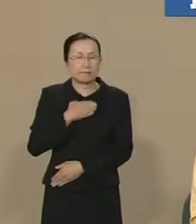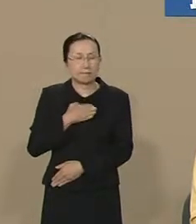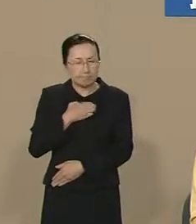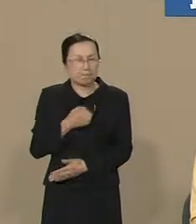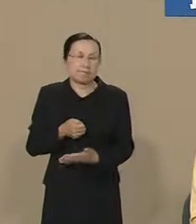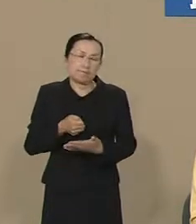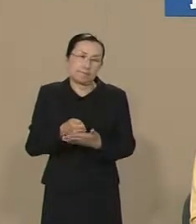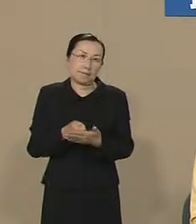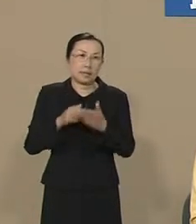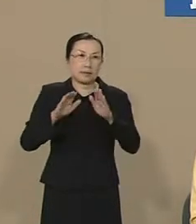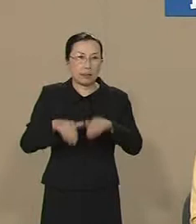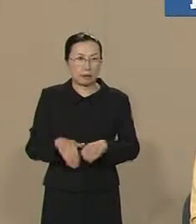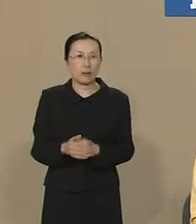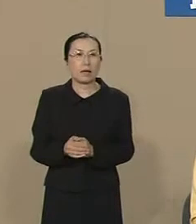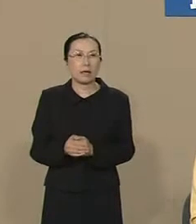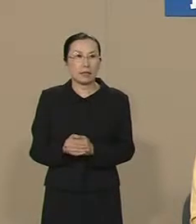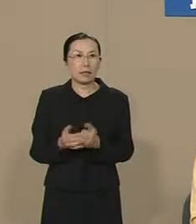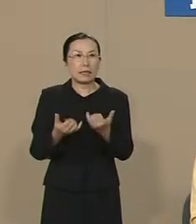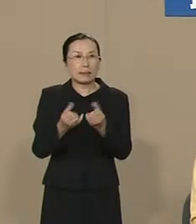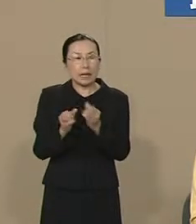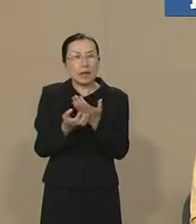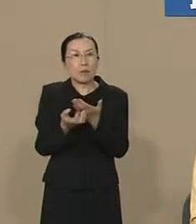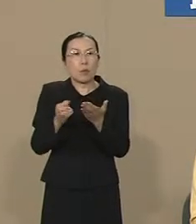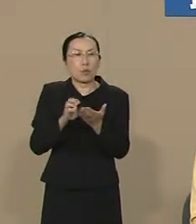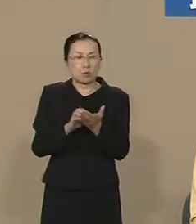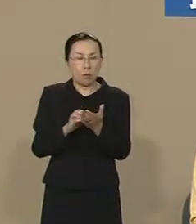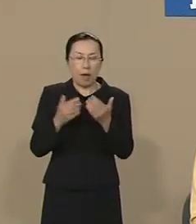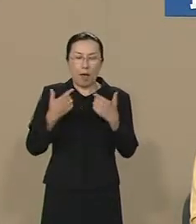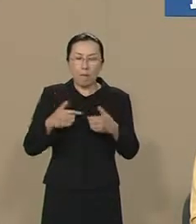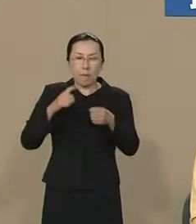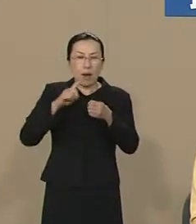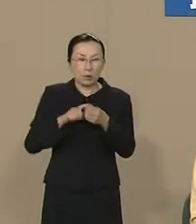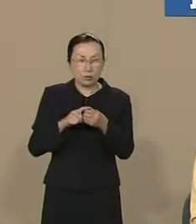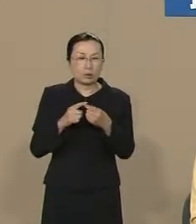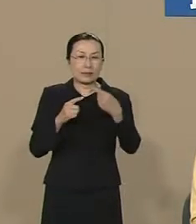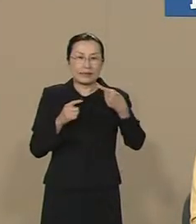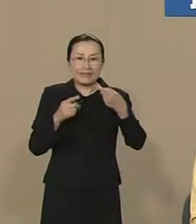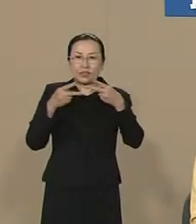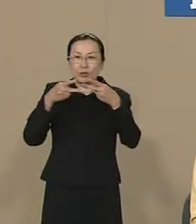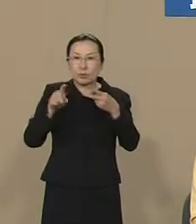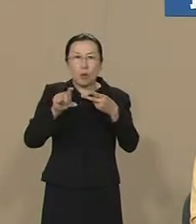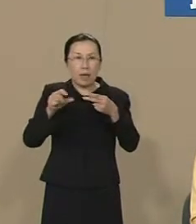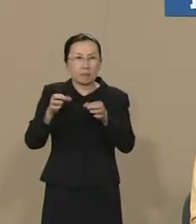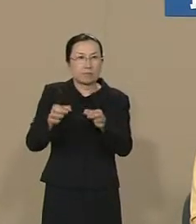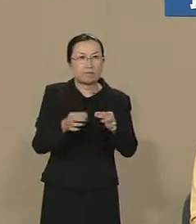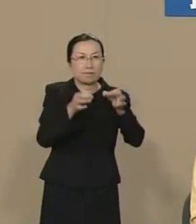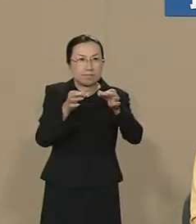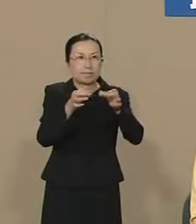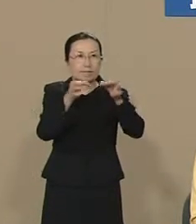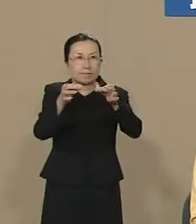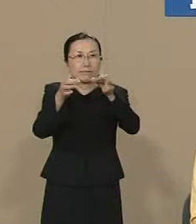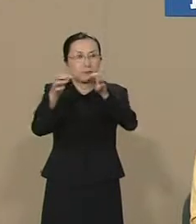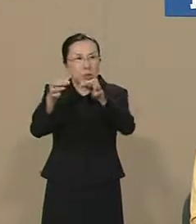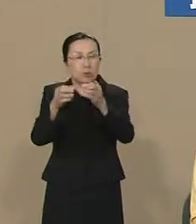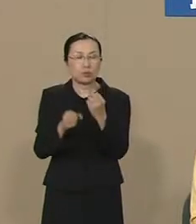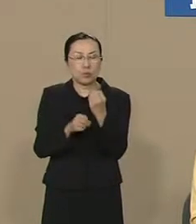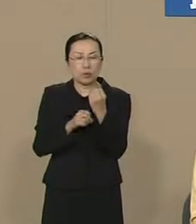社会保障費は､ 毎年１兆円ずつ増え続け､ その財源を国債に求めれば